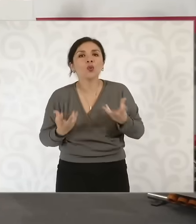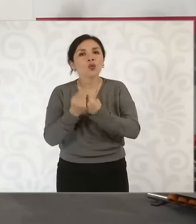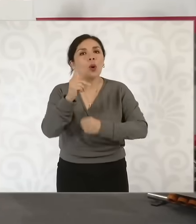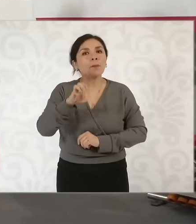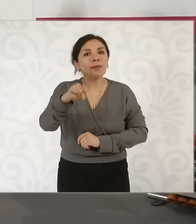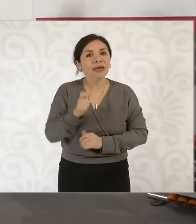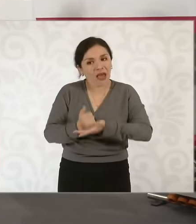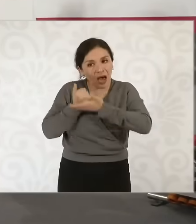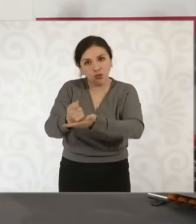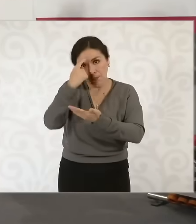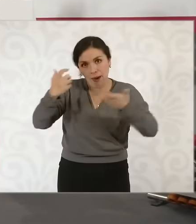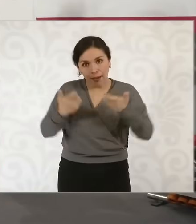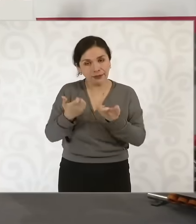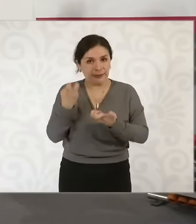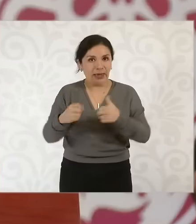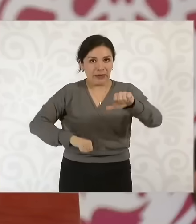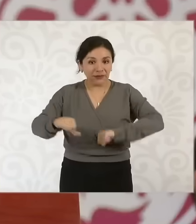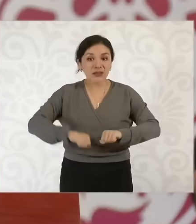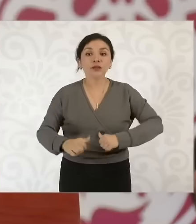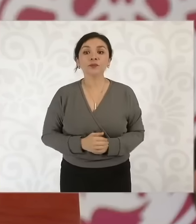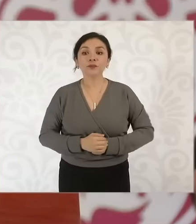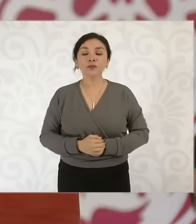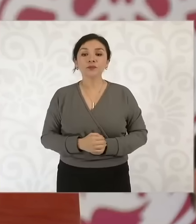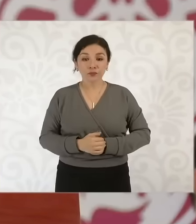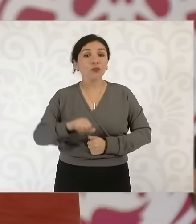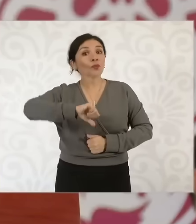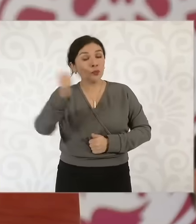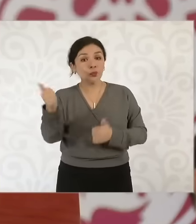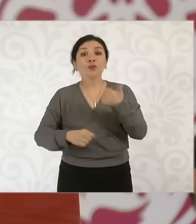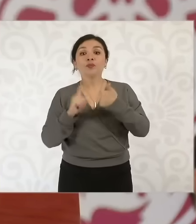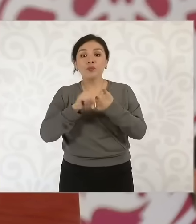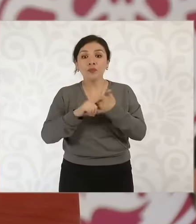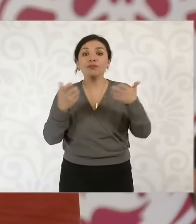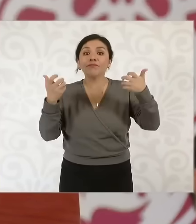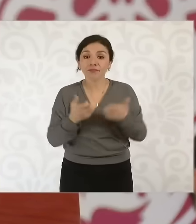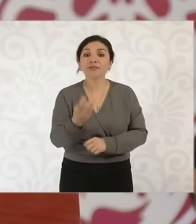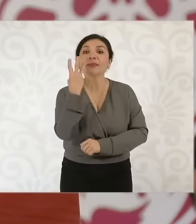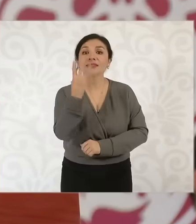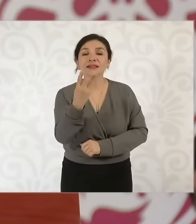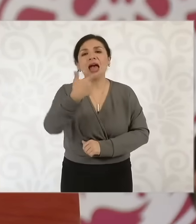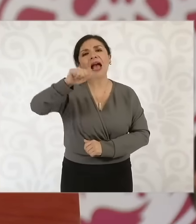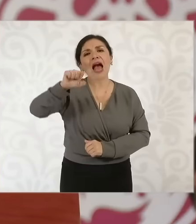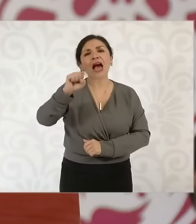en esa tarea. Eh, otra otro punto fundamental, vamos a construir tres gasoductos, gasoductos